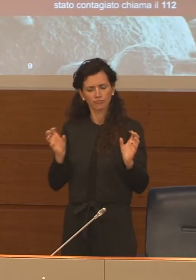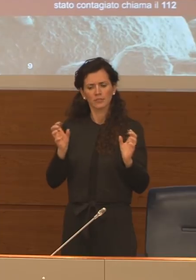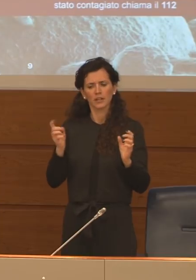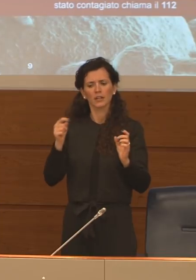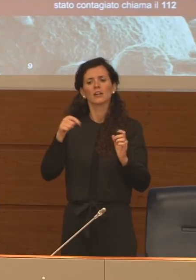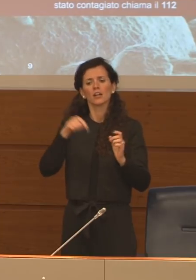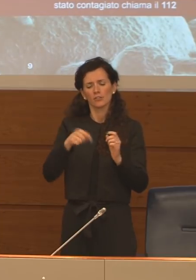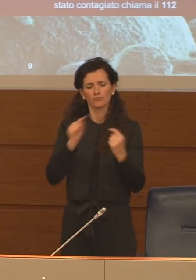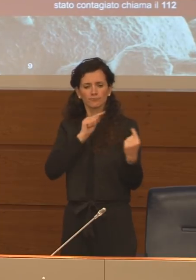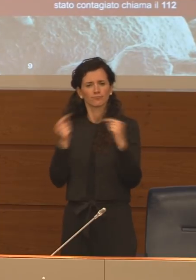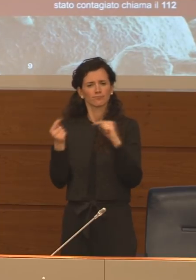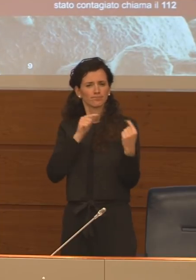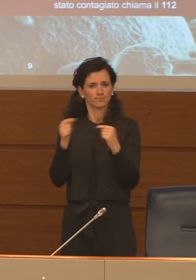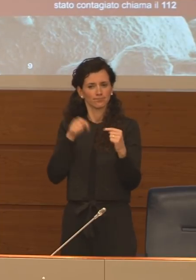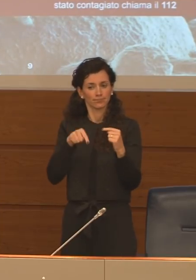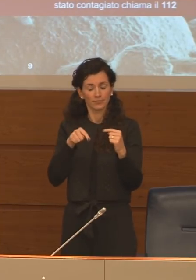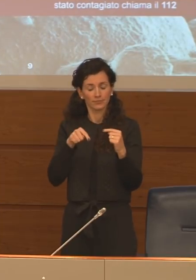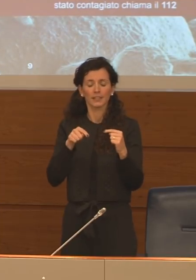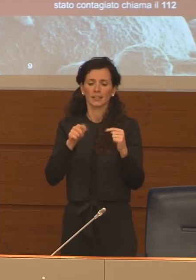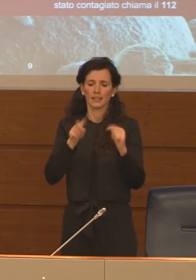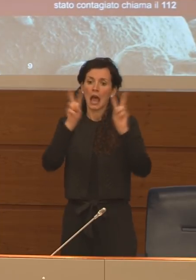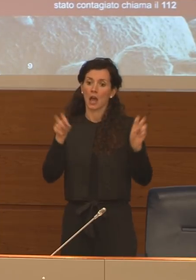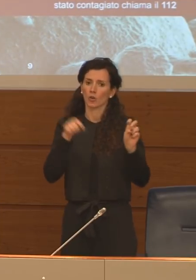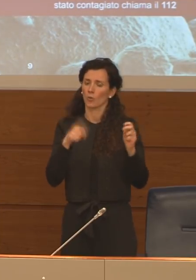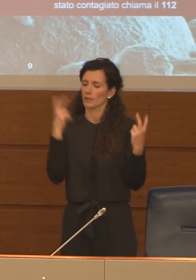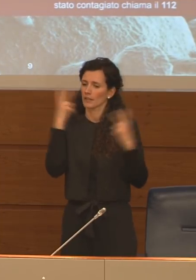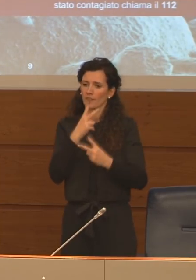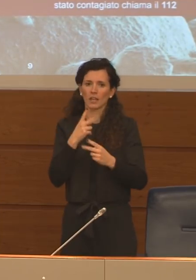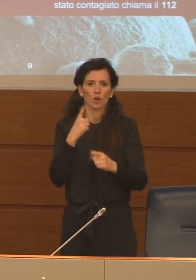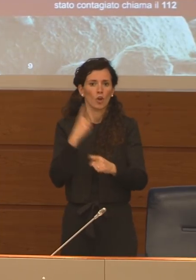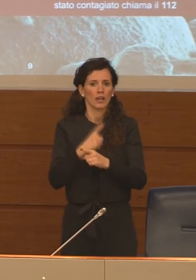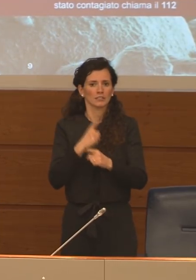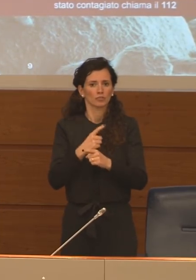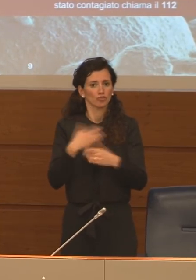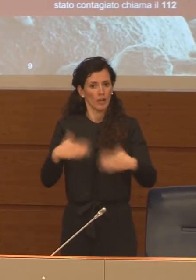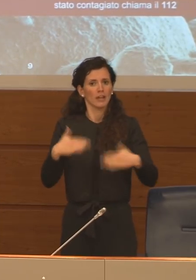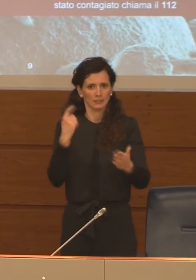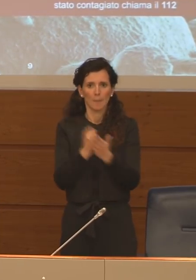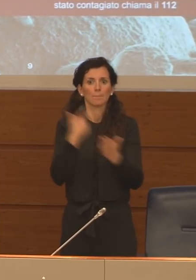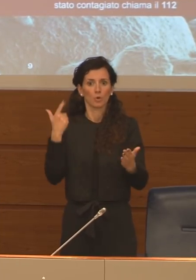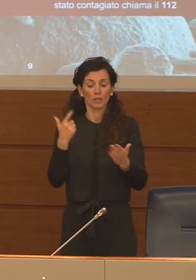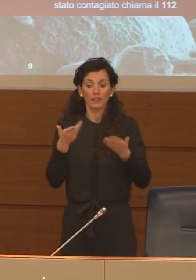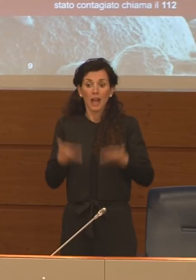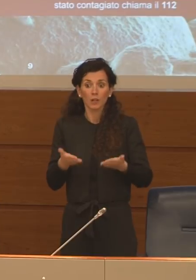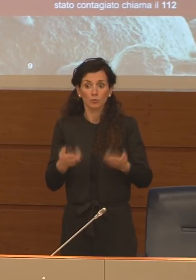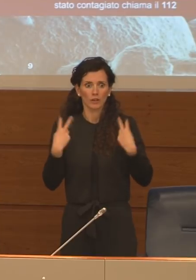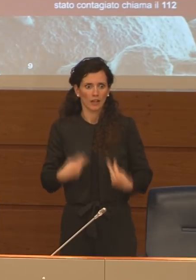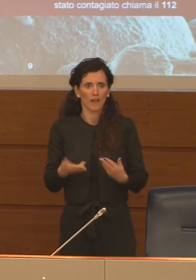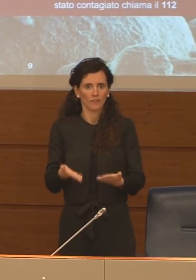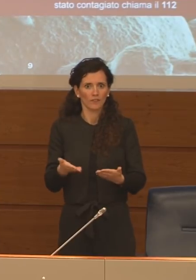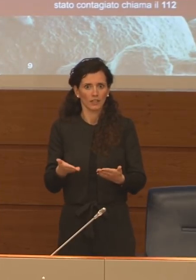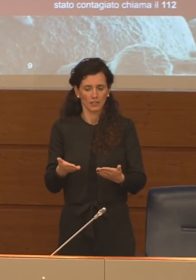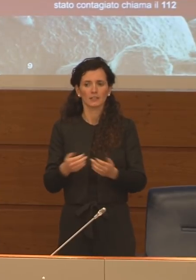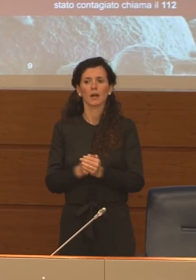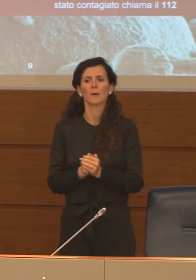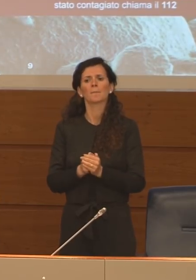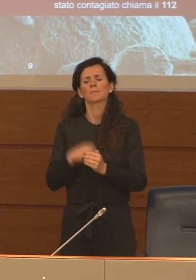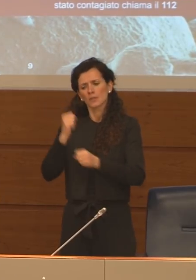pressante esigenza e attualità e si sta lavorando anche ad un DPCM